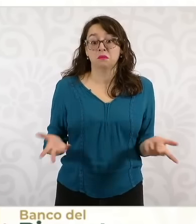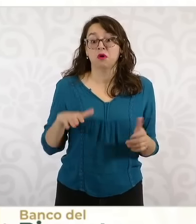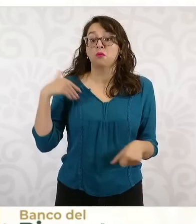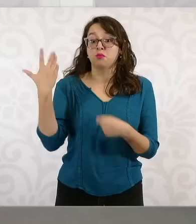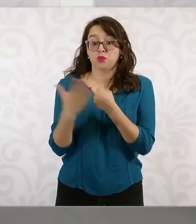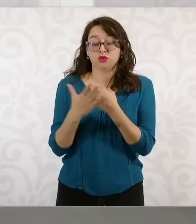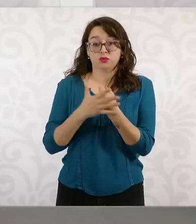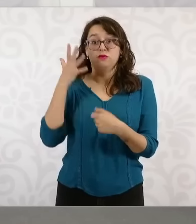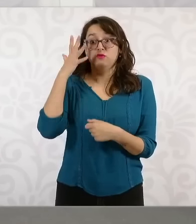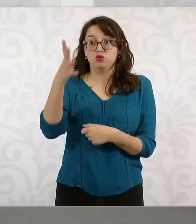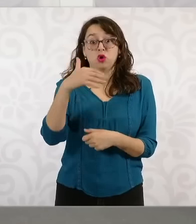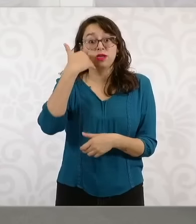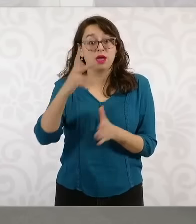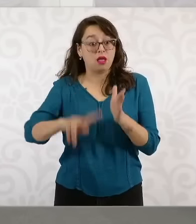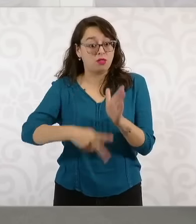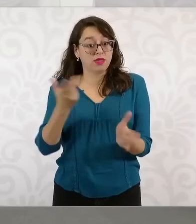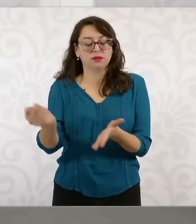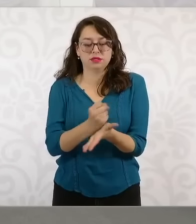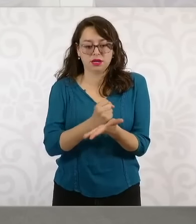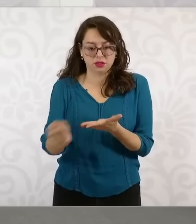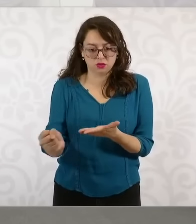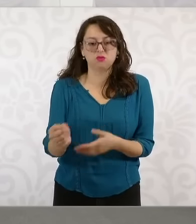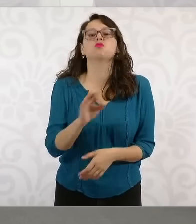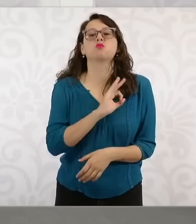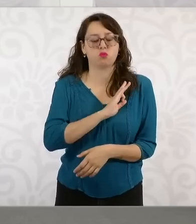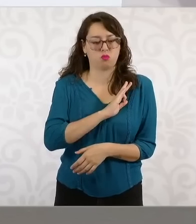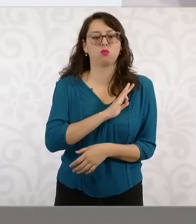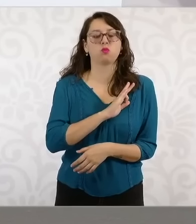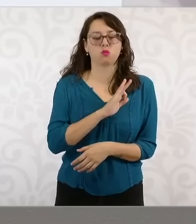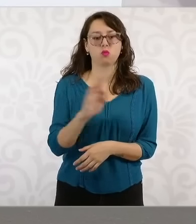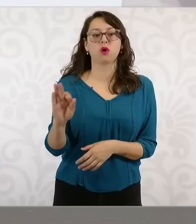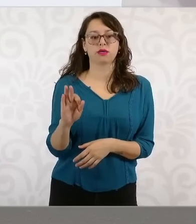créditos o nuevos esquemas financieros que en ese sentido yo le pediría a la